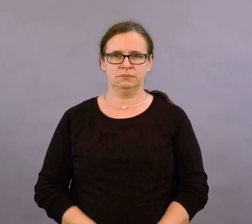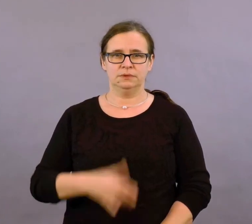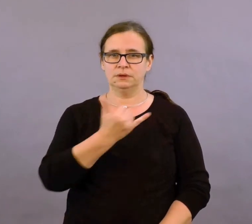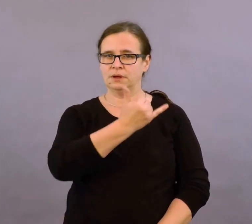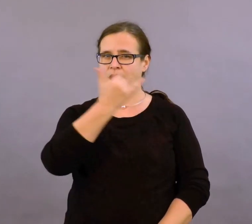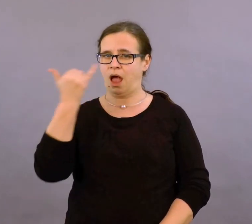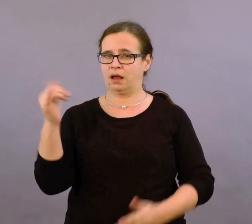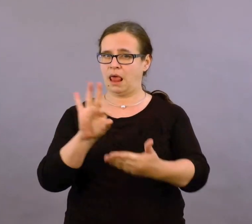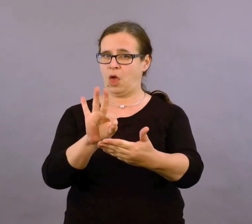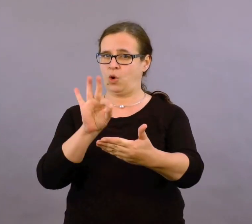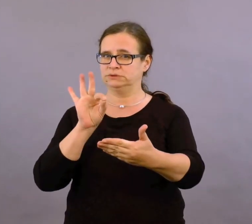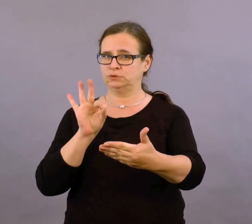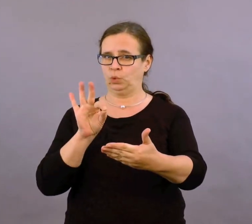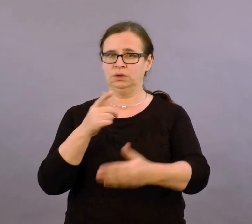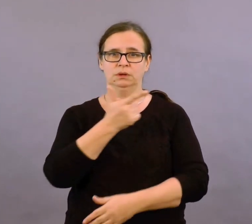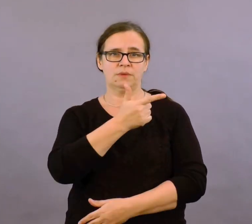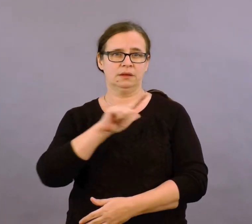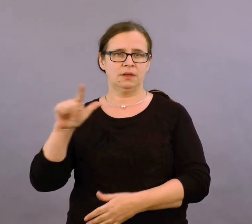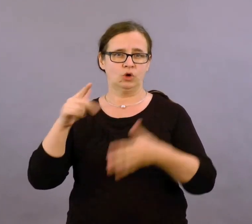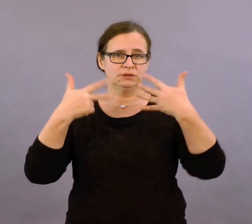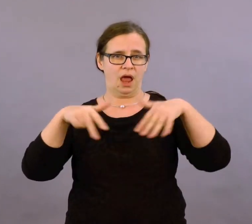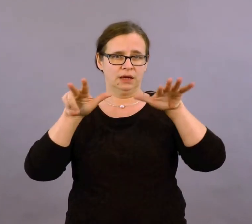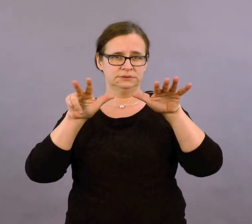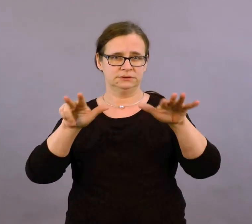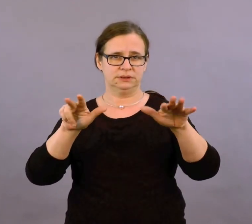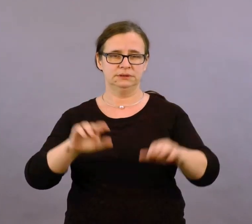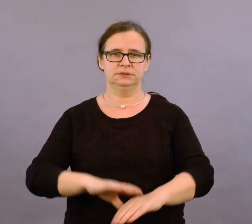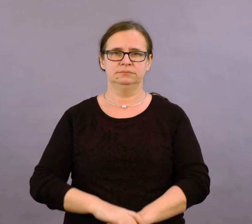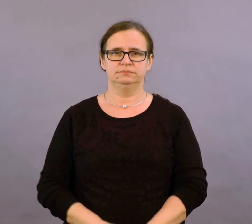Jahreslosung 2018